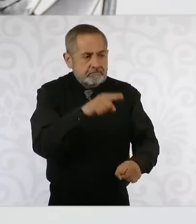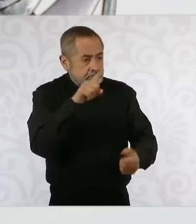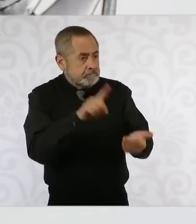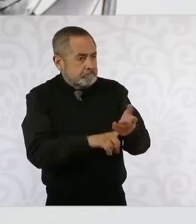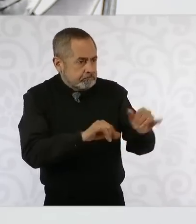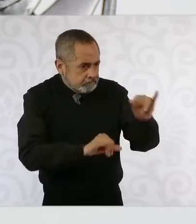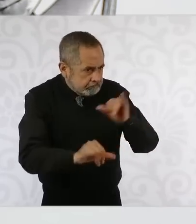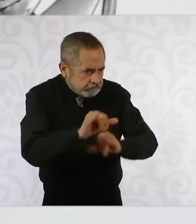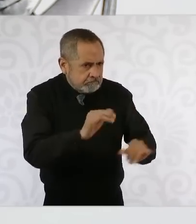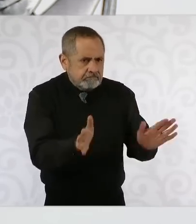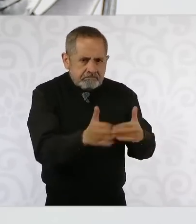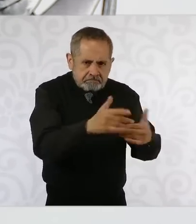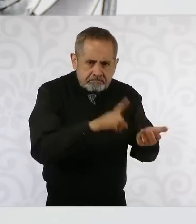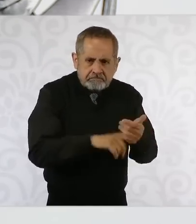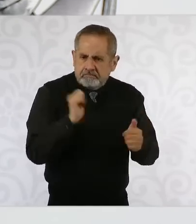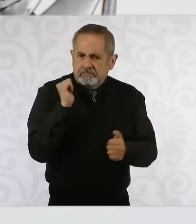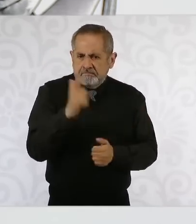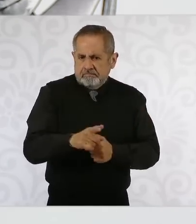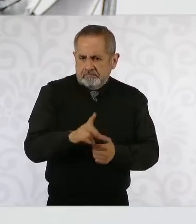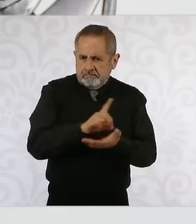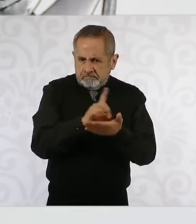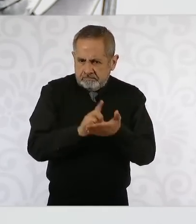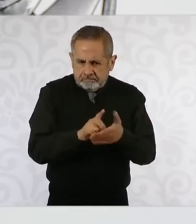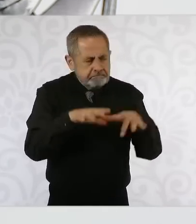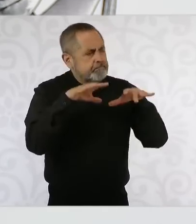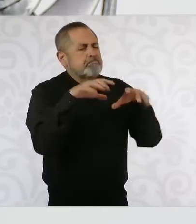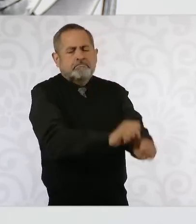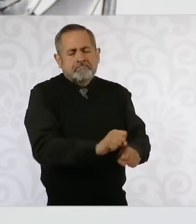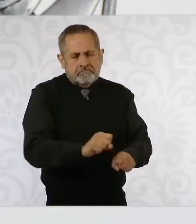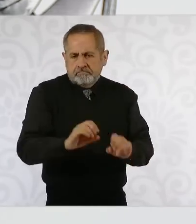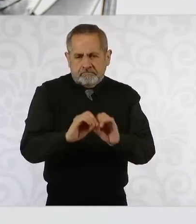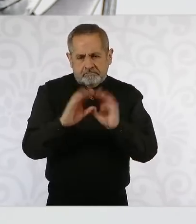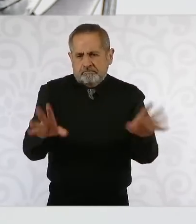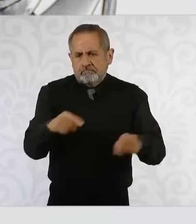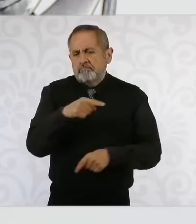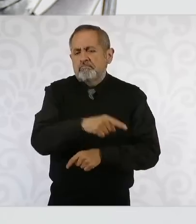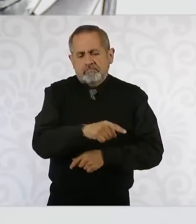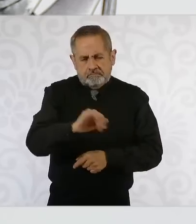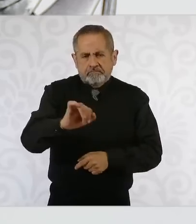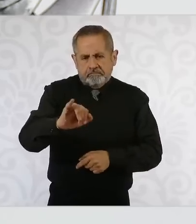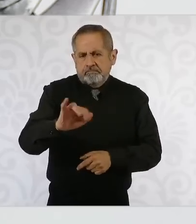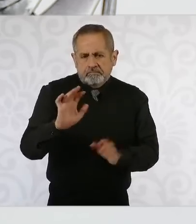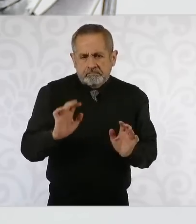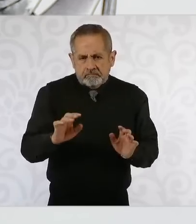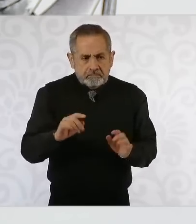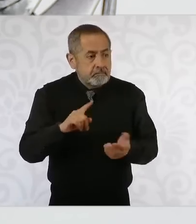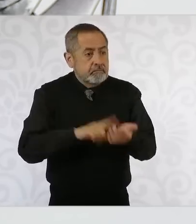producción de algún tipo de droga que es ilegal en particular se han desmantelado muchísimos